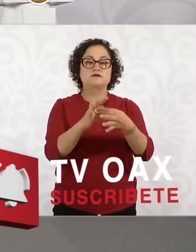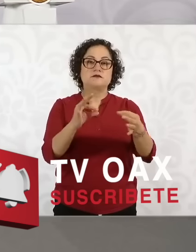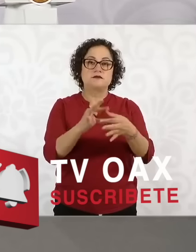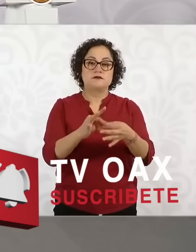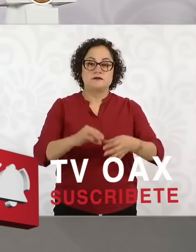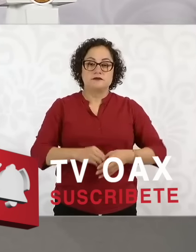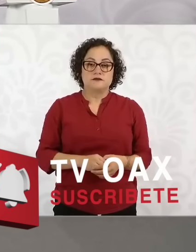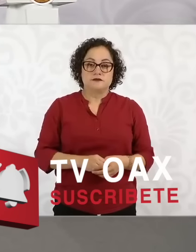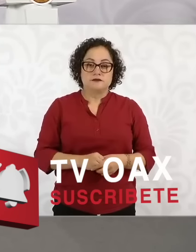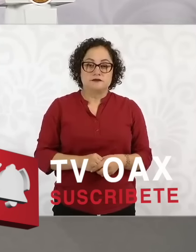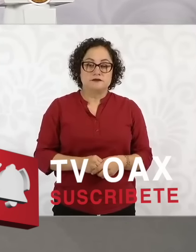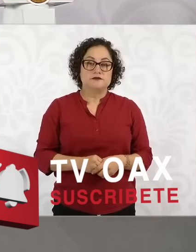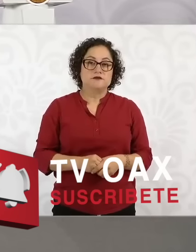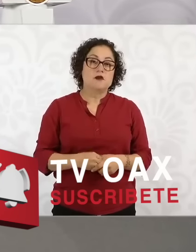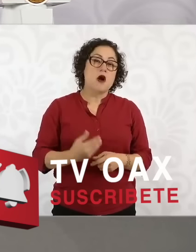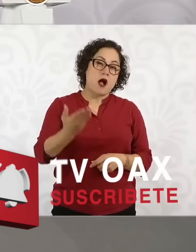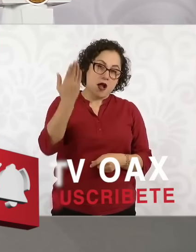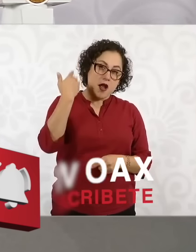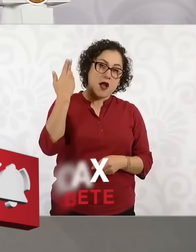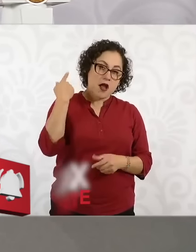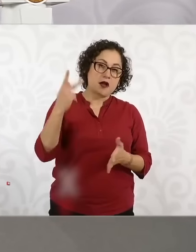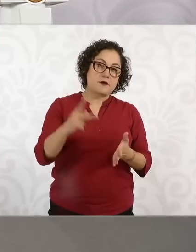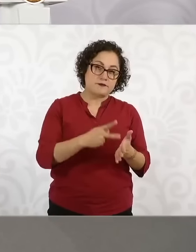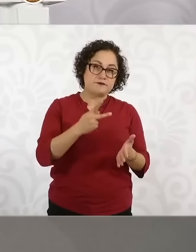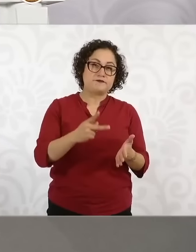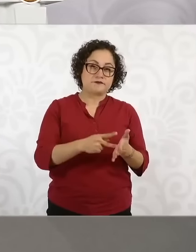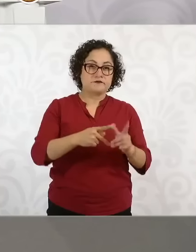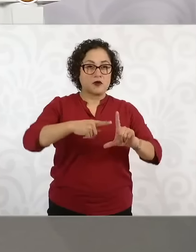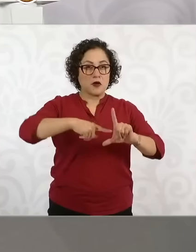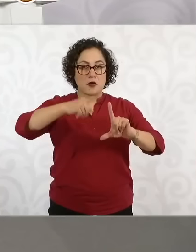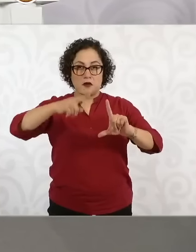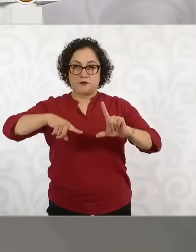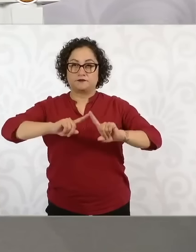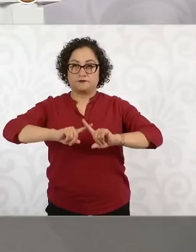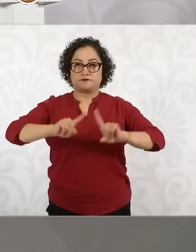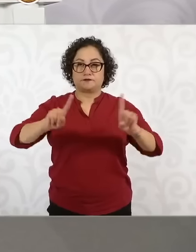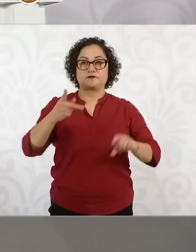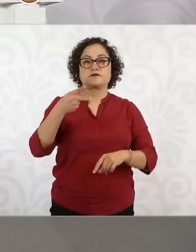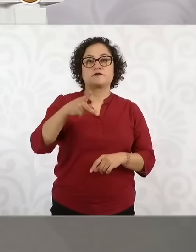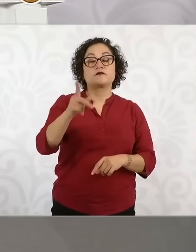esto ya lo hemos presentado en otras ocasiones con una gráfica distinta. El IM se crea el Instituto